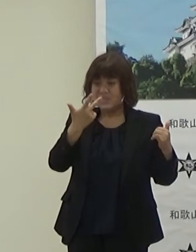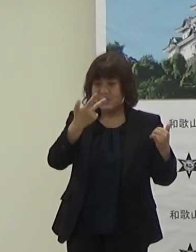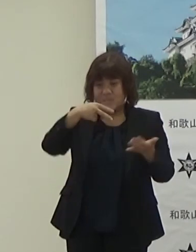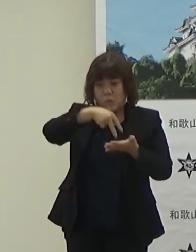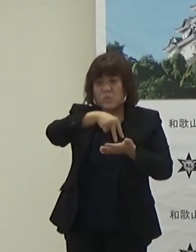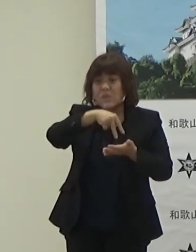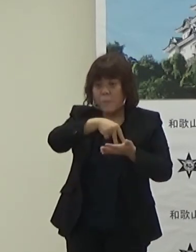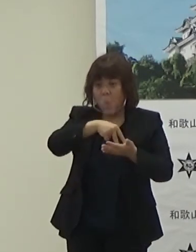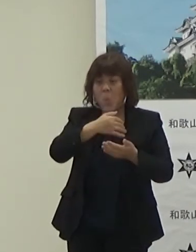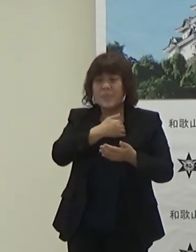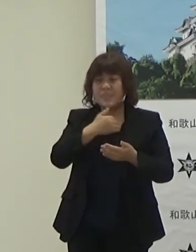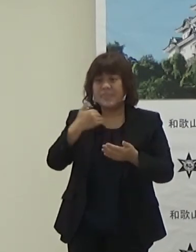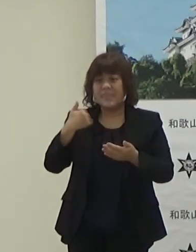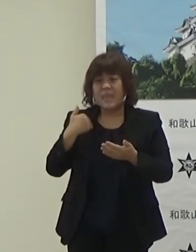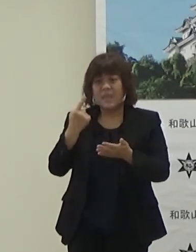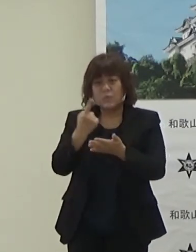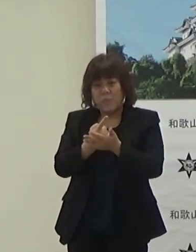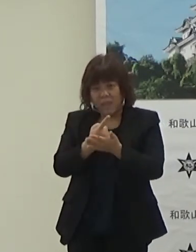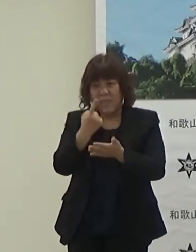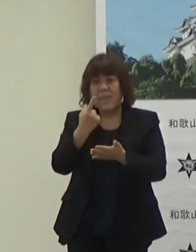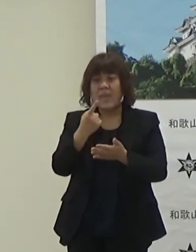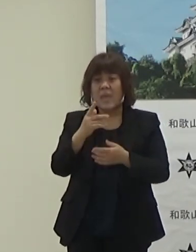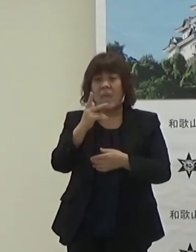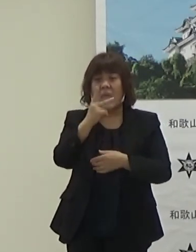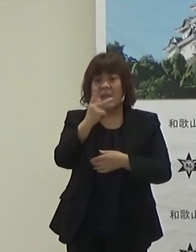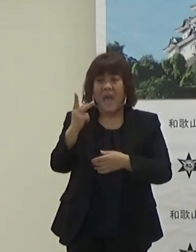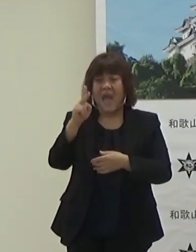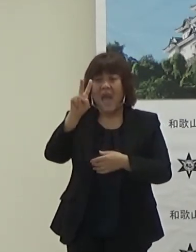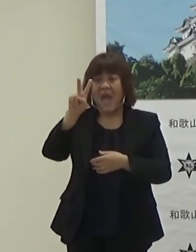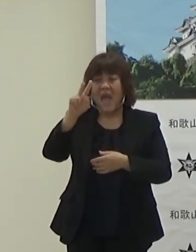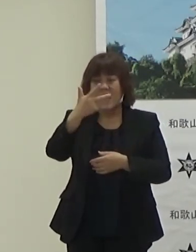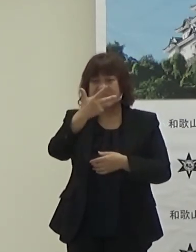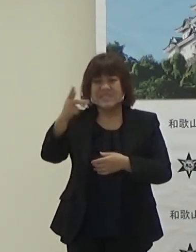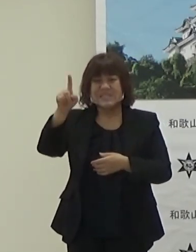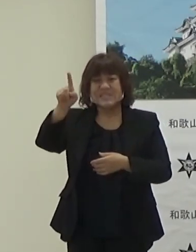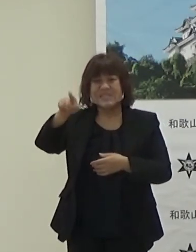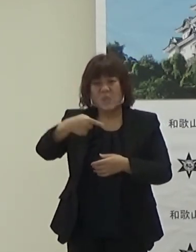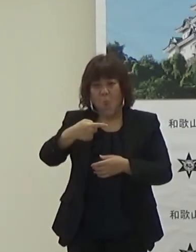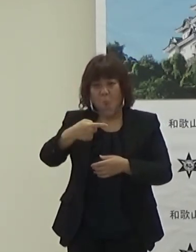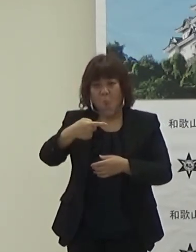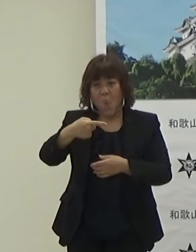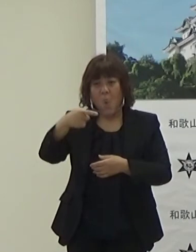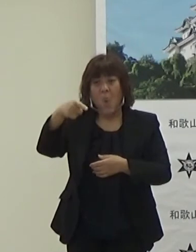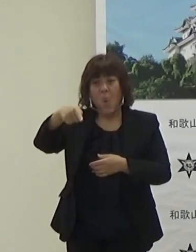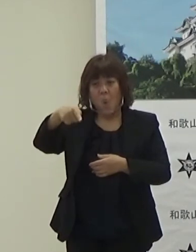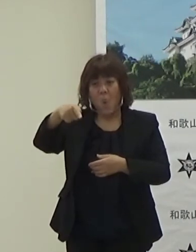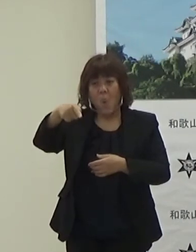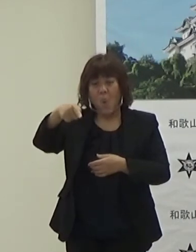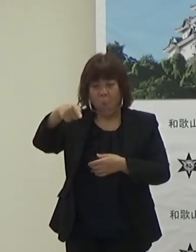カジノがエンジンだというふうに言われてるんですけども